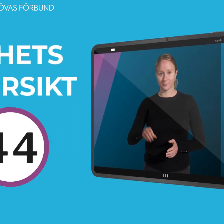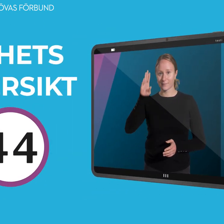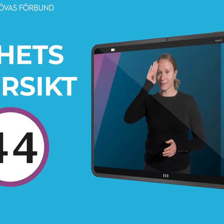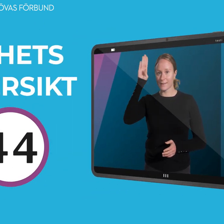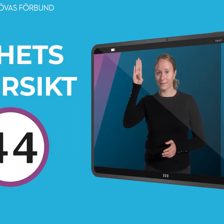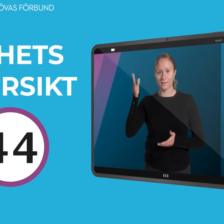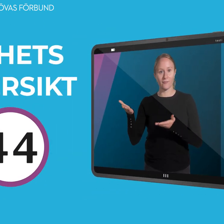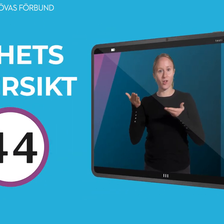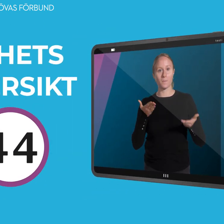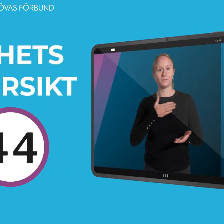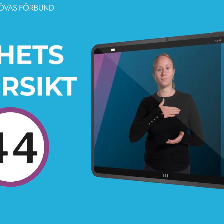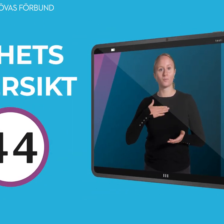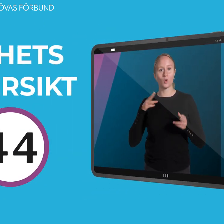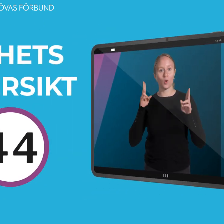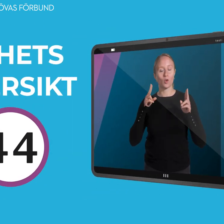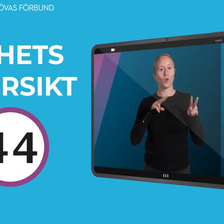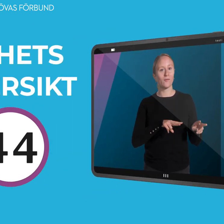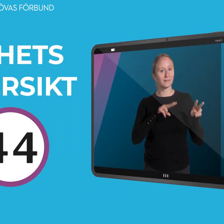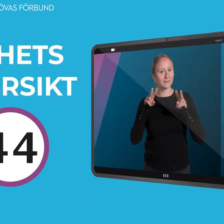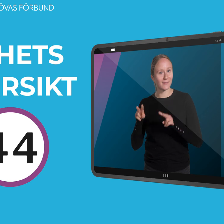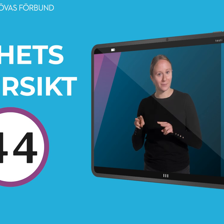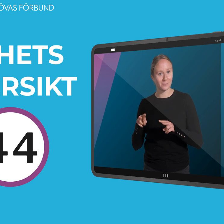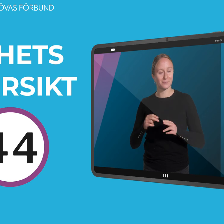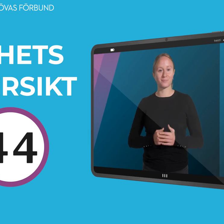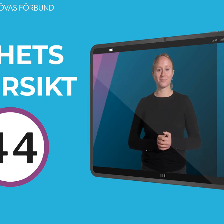Hej! Välkommen till vår nyhetsöversikt.